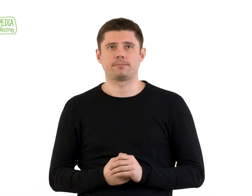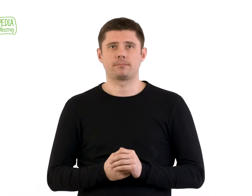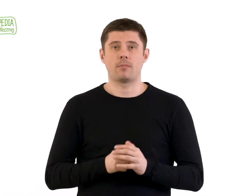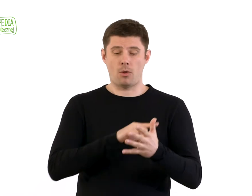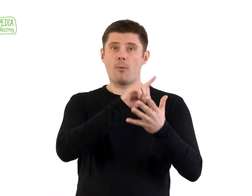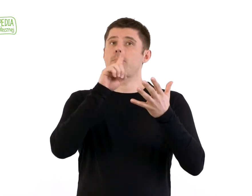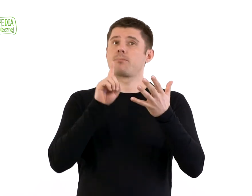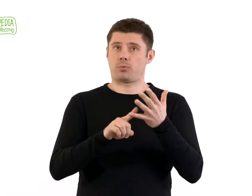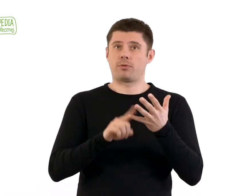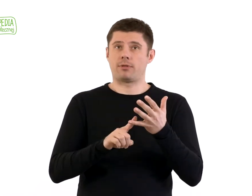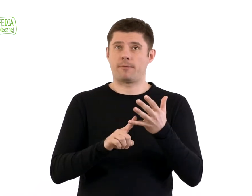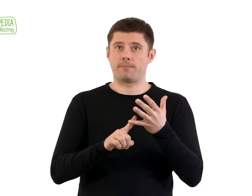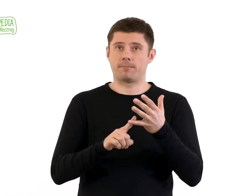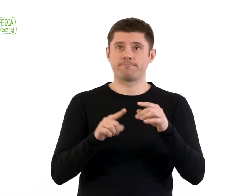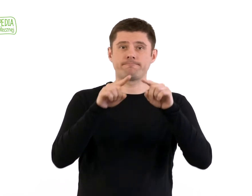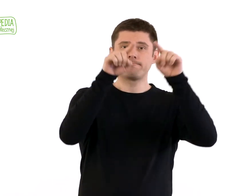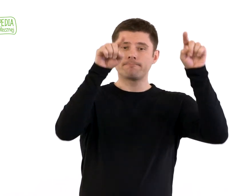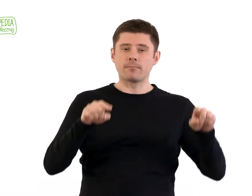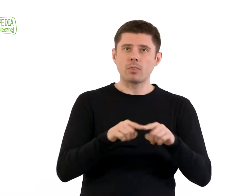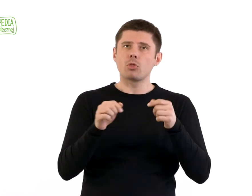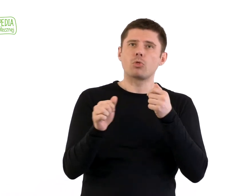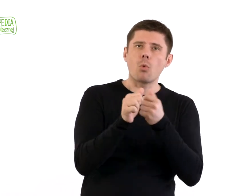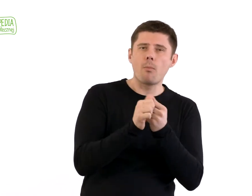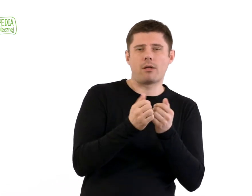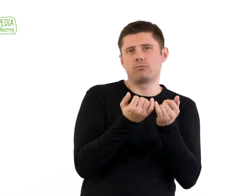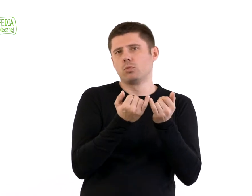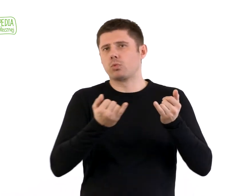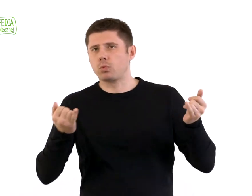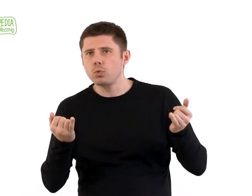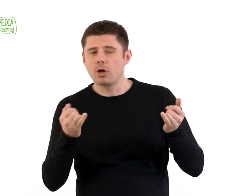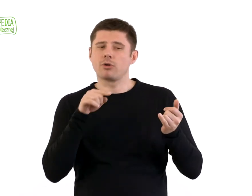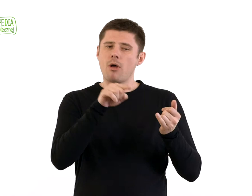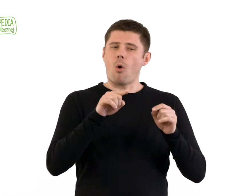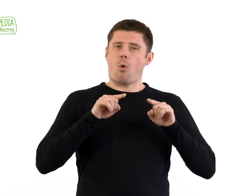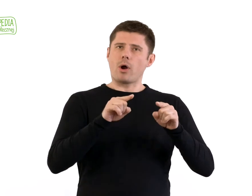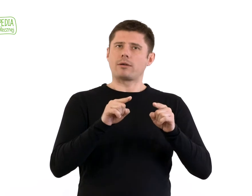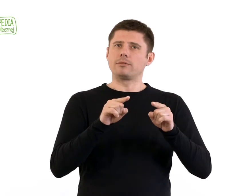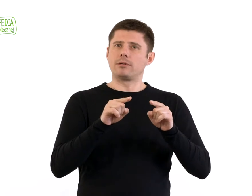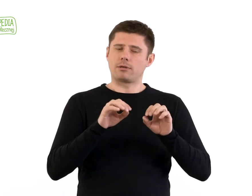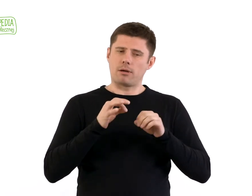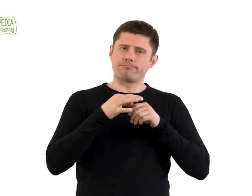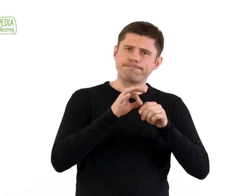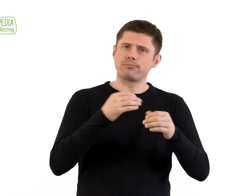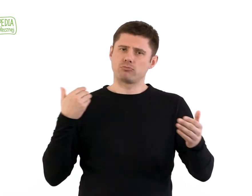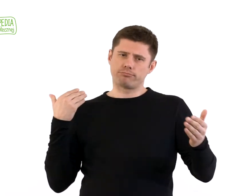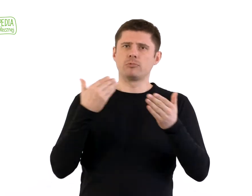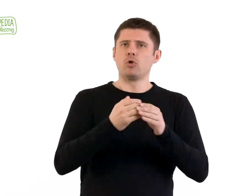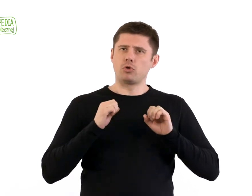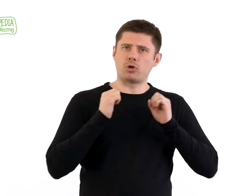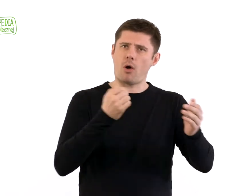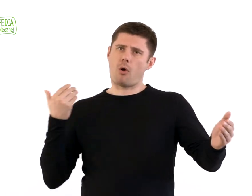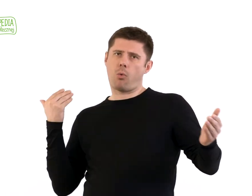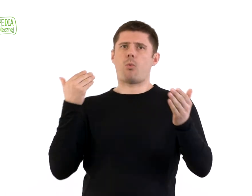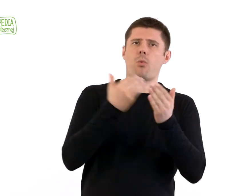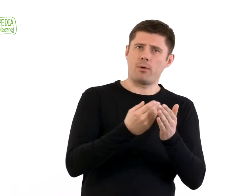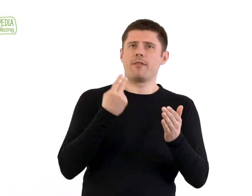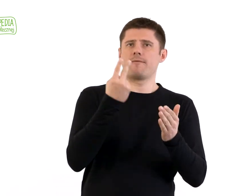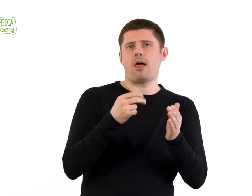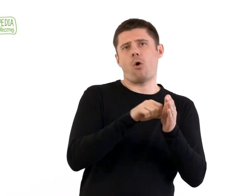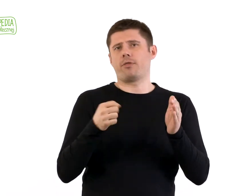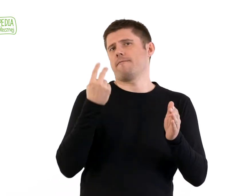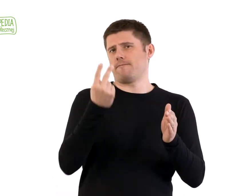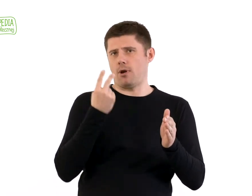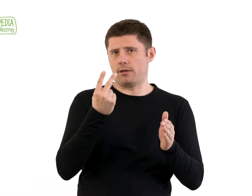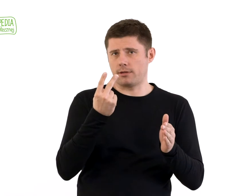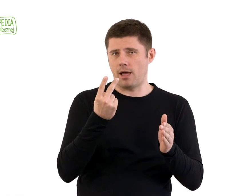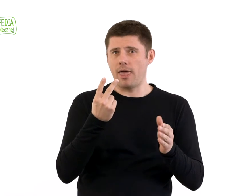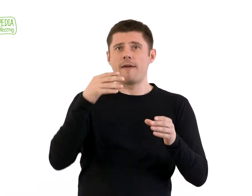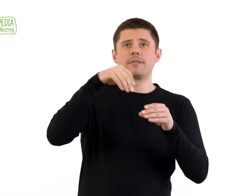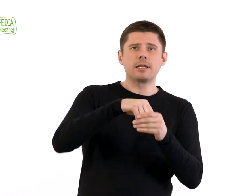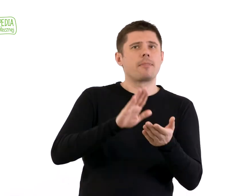5. dokumenty potwierdzające, że organizacja prowadzi działalność pożytku publicznego nieprzerwanie przez okres co najmniej 2 lat np.: